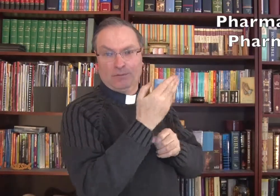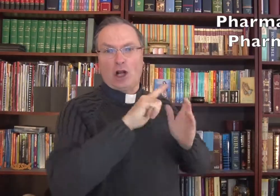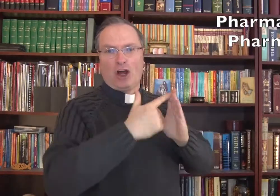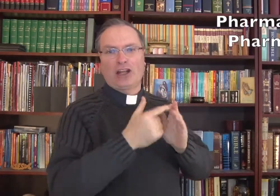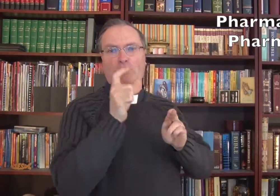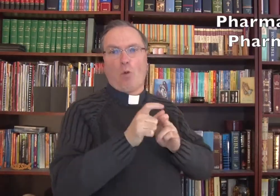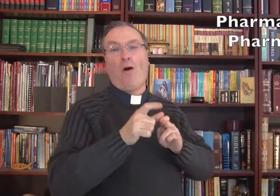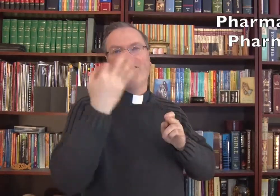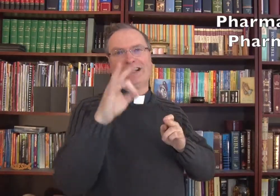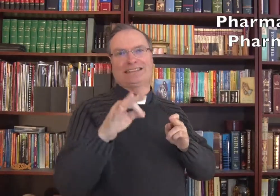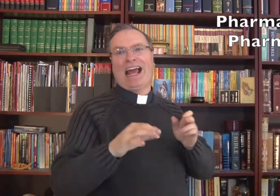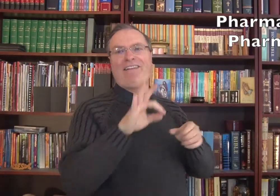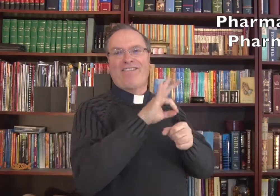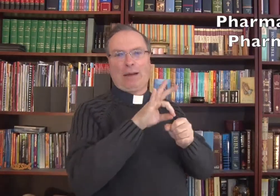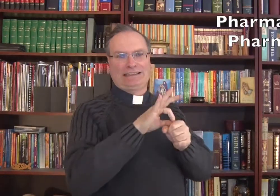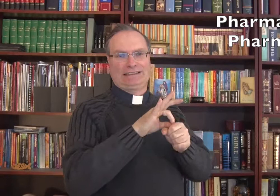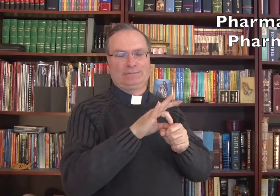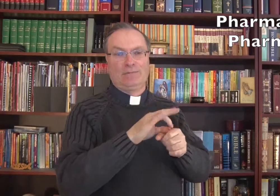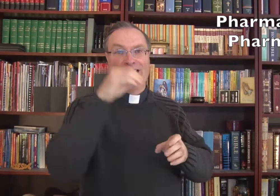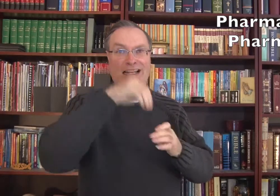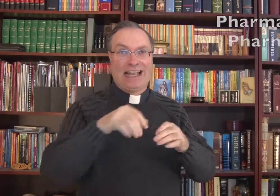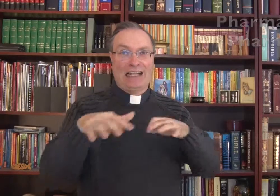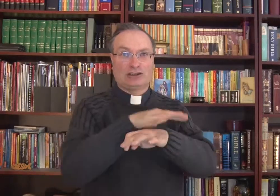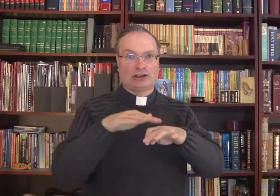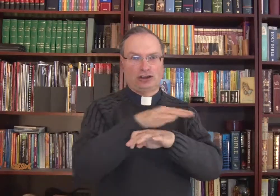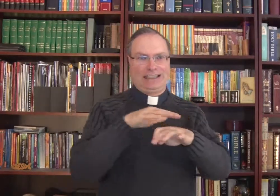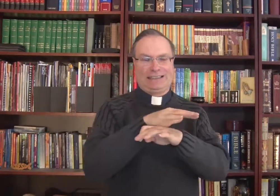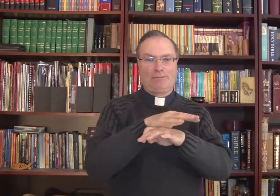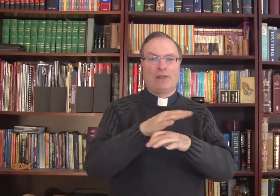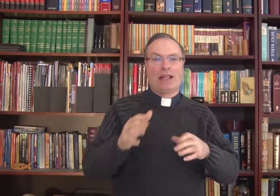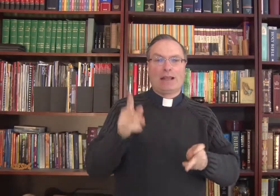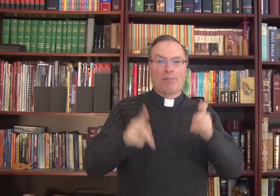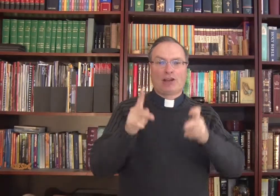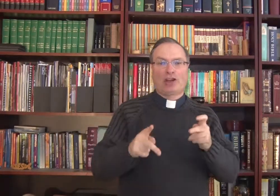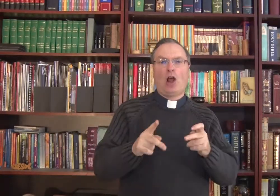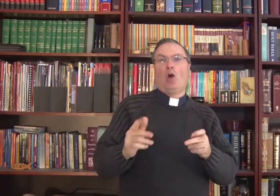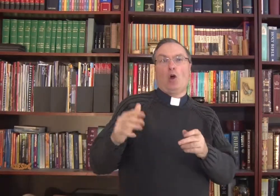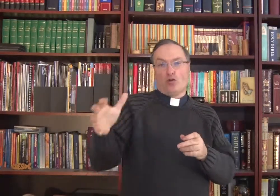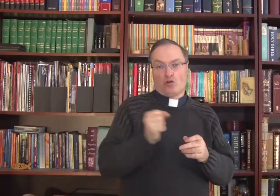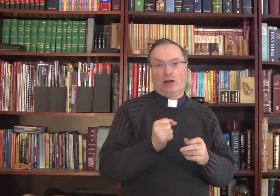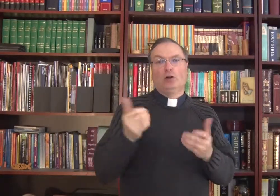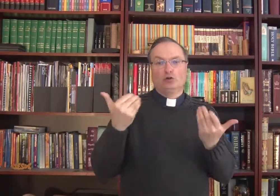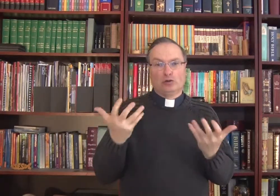l’origine de notre mot français «pharmacie». Dans la sorcellerie, les personnes utilisaient souvent